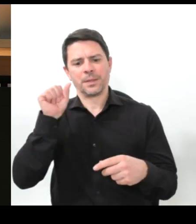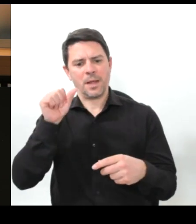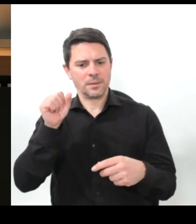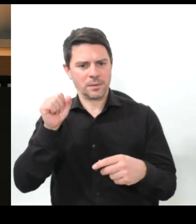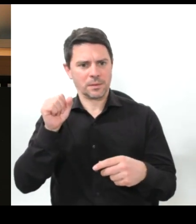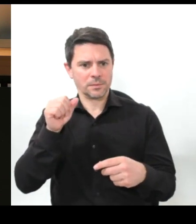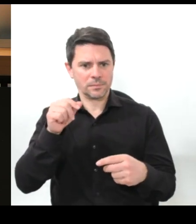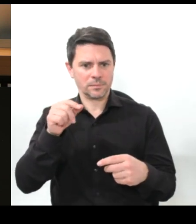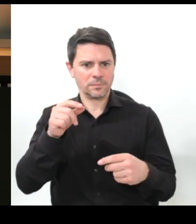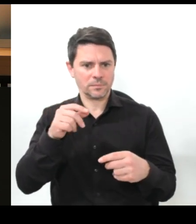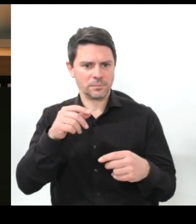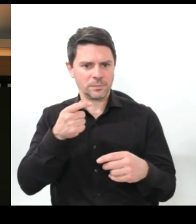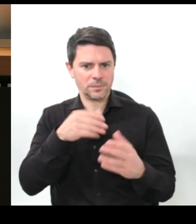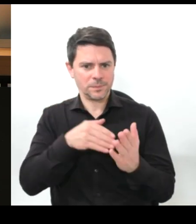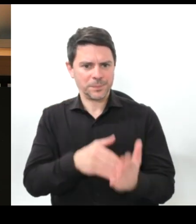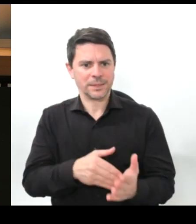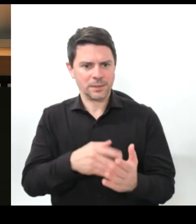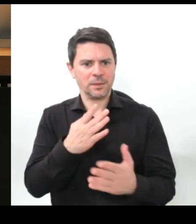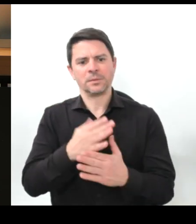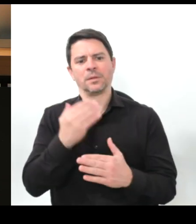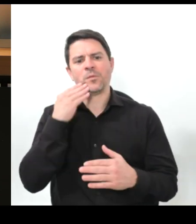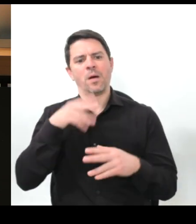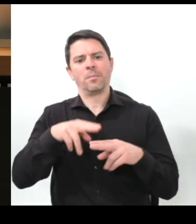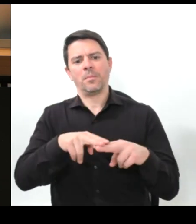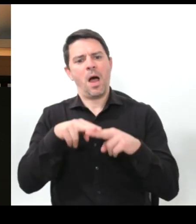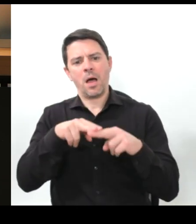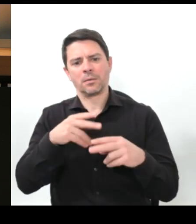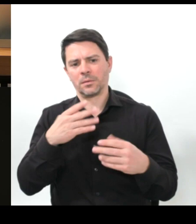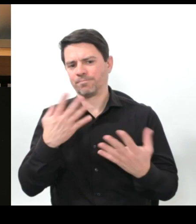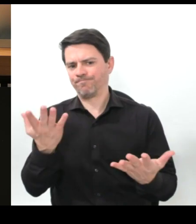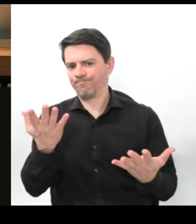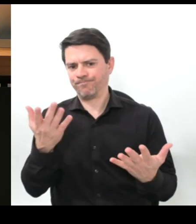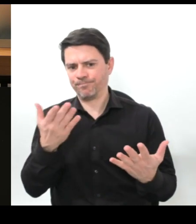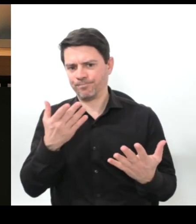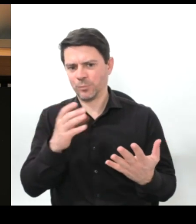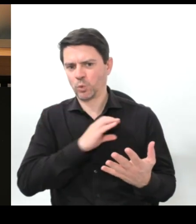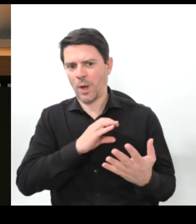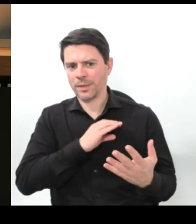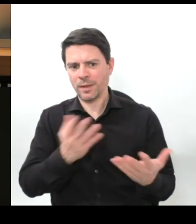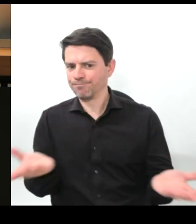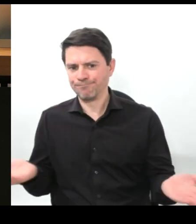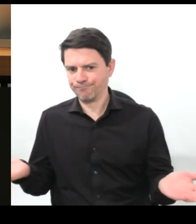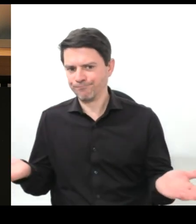haben die Berliner Mieter:innen in Problem, neue Wohnung zu finden. Das wissen wir. Und woran liegt das?